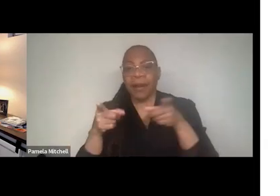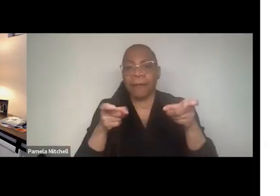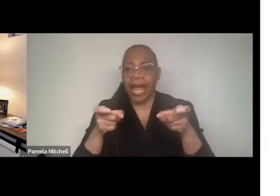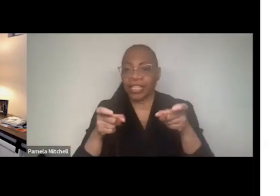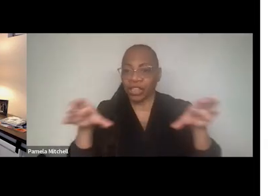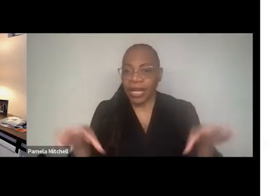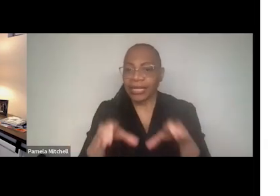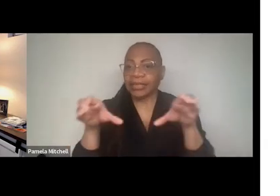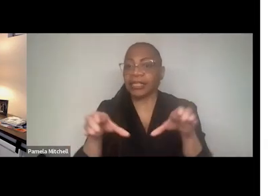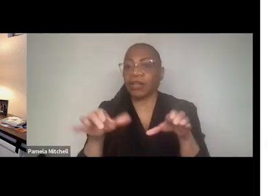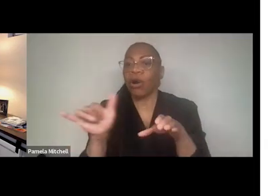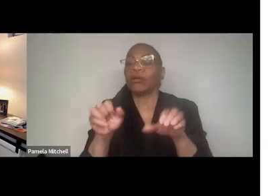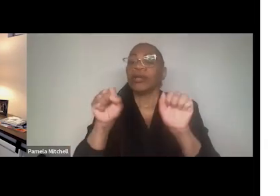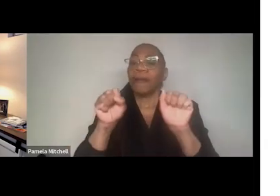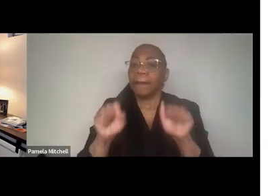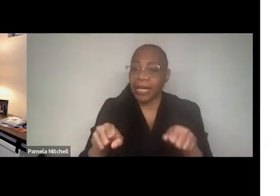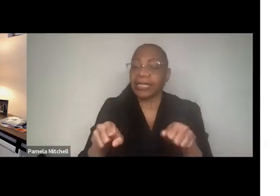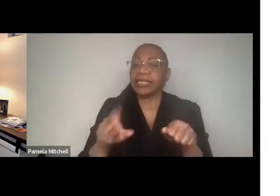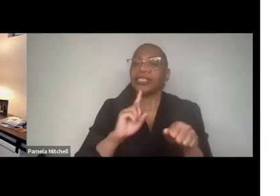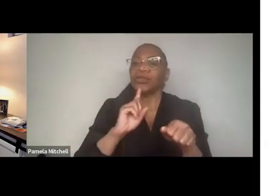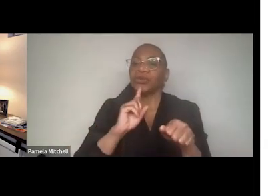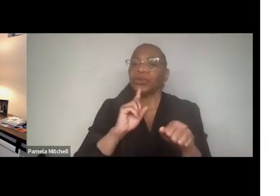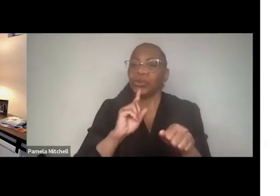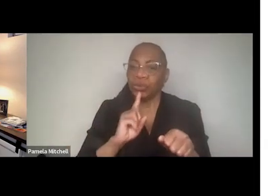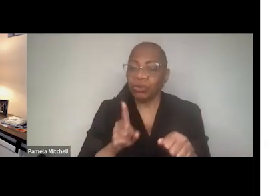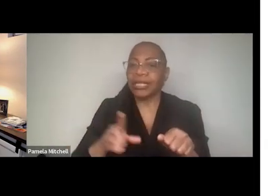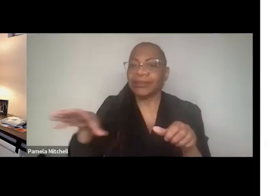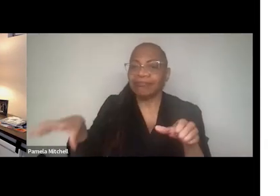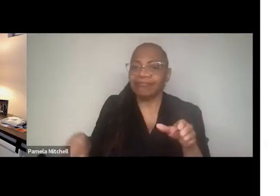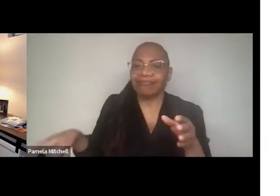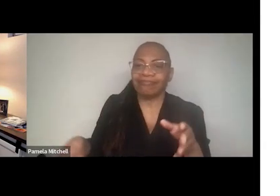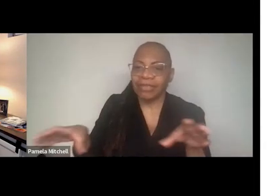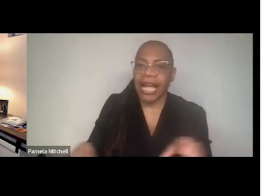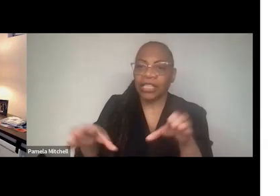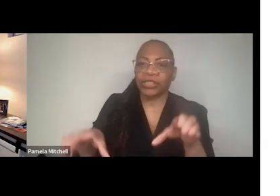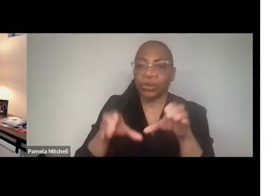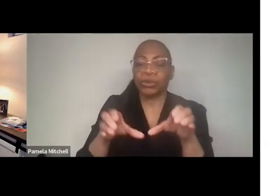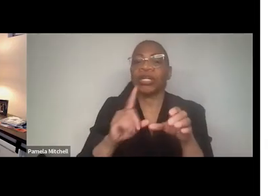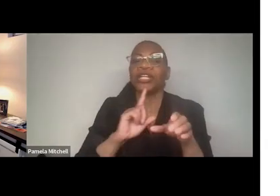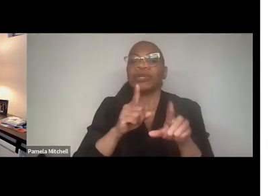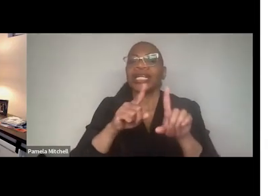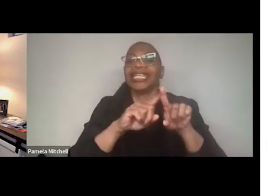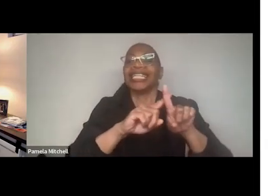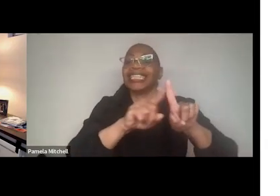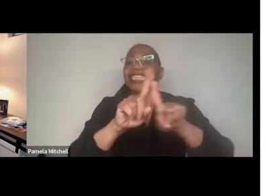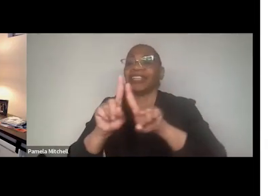La capacidad de compensar estos impactos o recuperar habilidades también diferirá para cada persona.